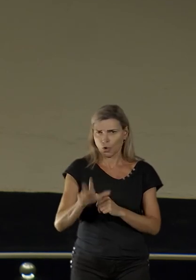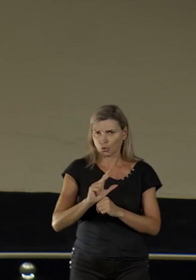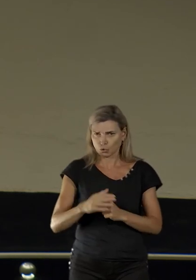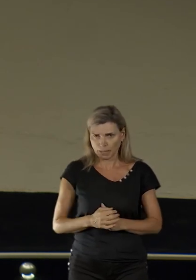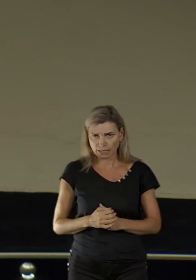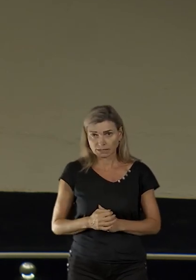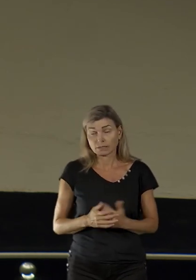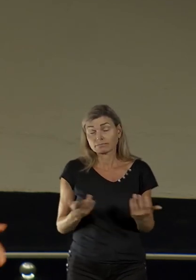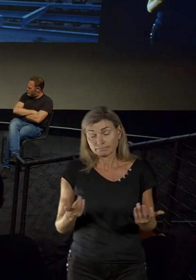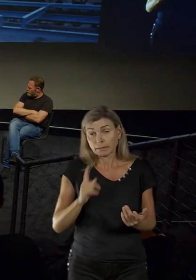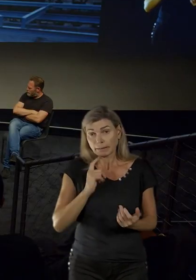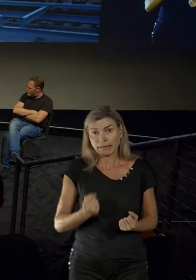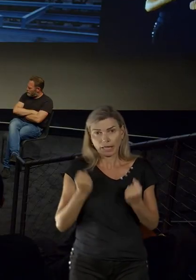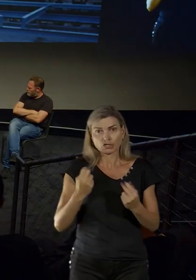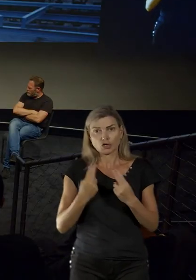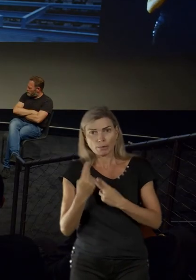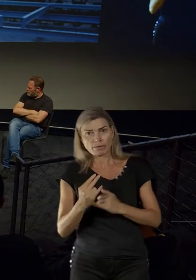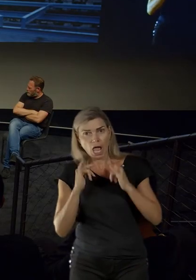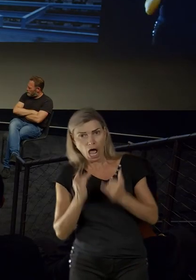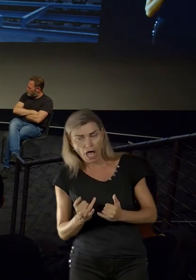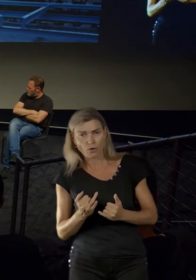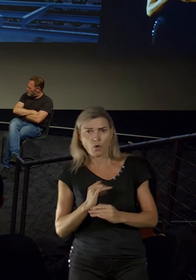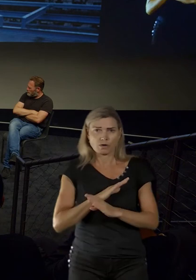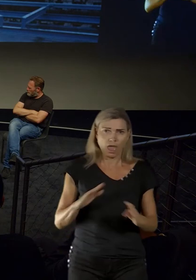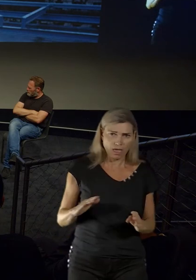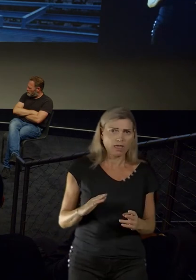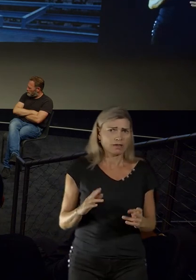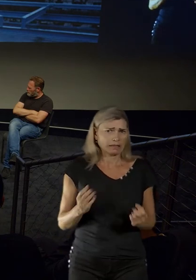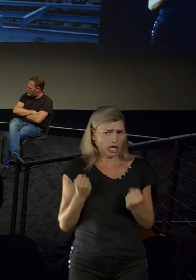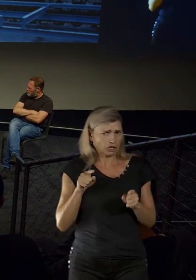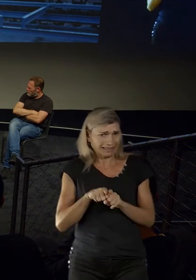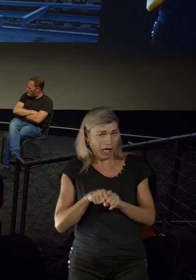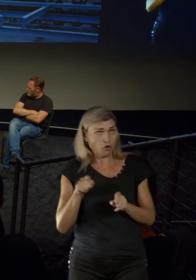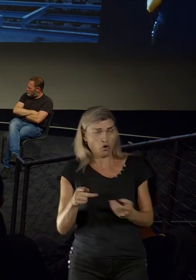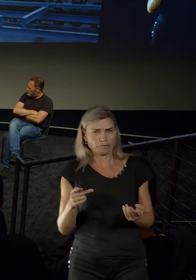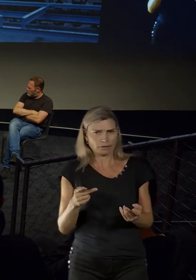ne na ten daný plán, tak se plán asi projednávat nedá. Ale pokud jde o ty připomínky,